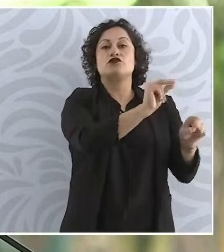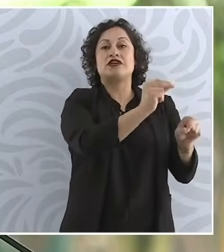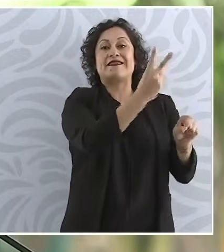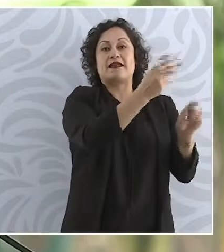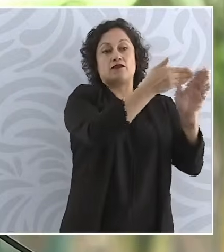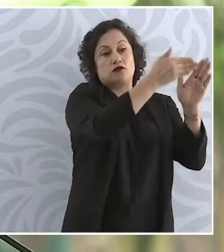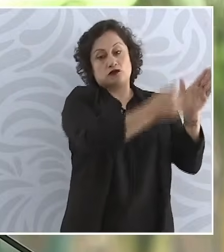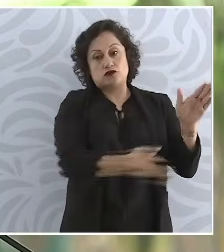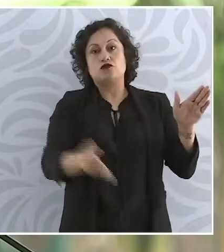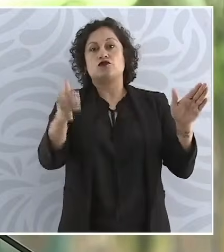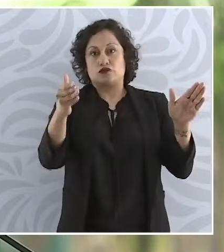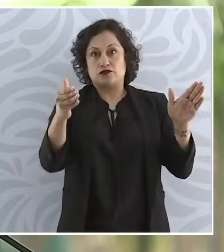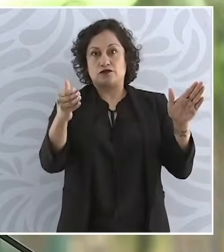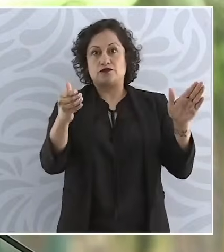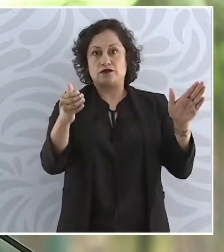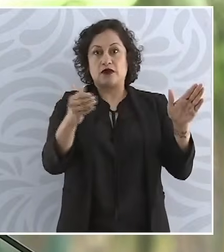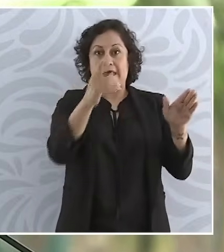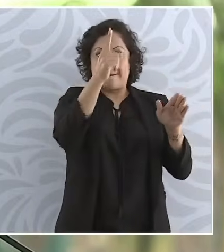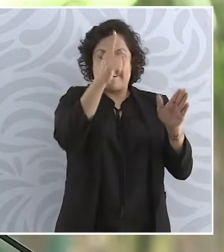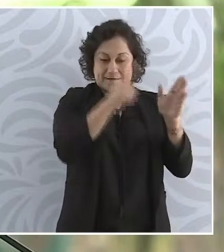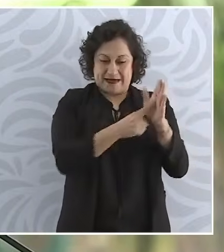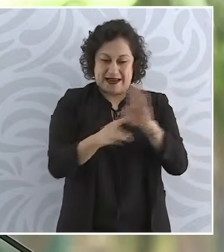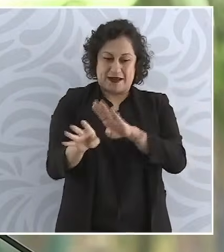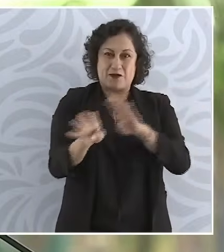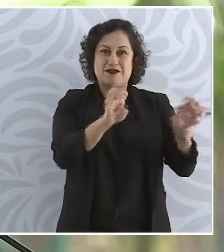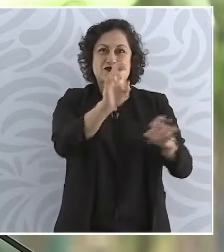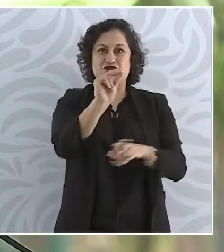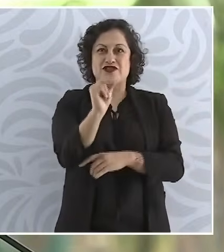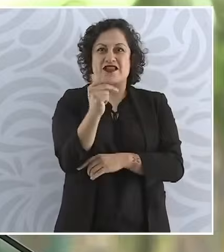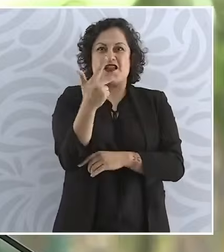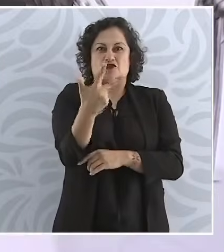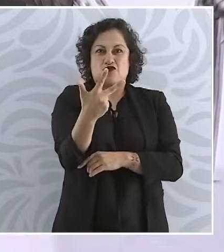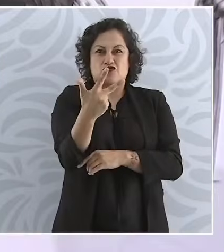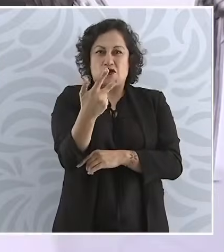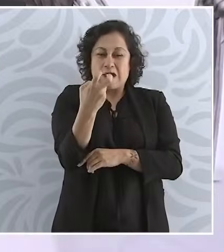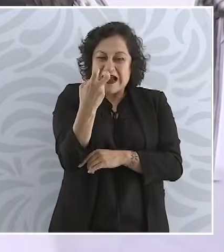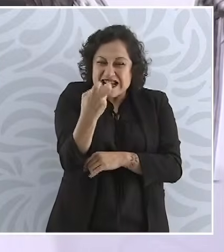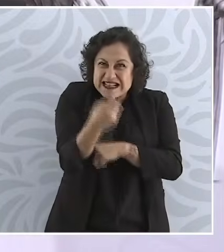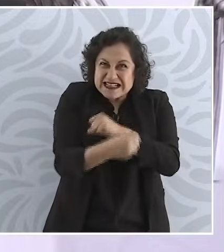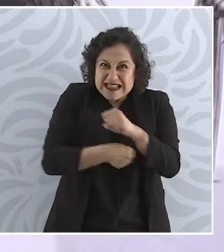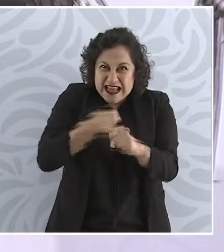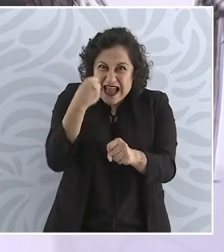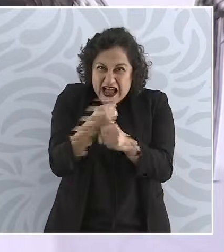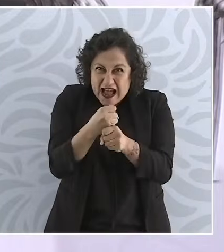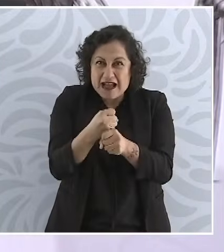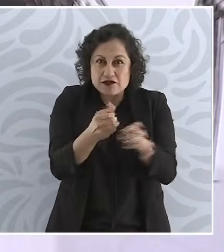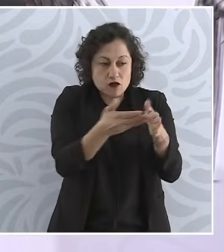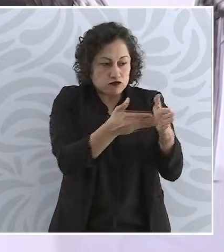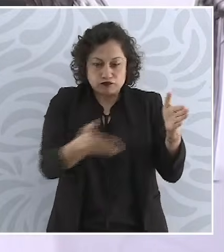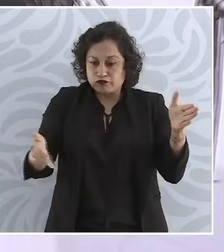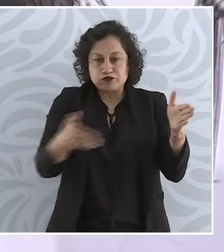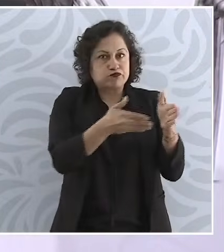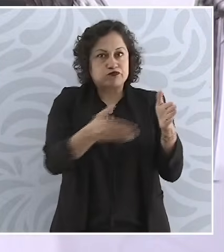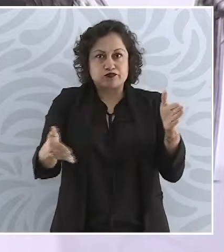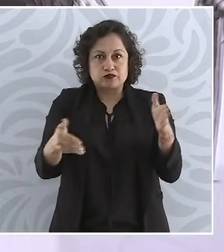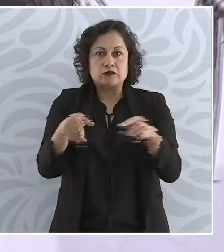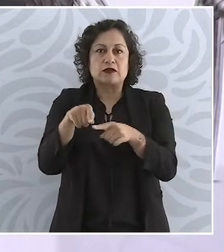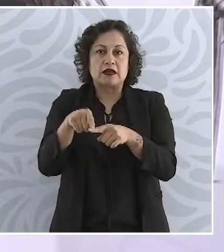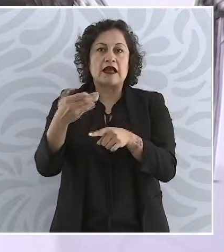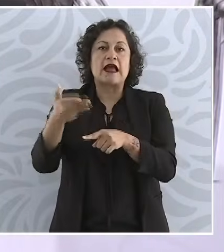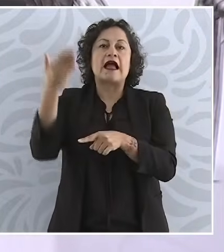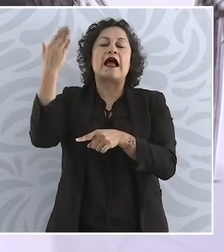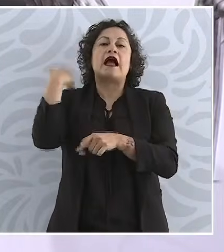1988 año en el que debería de haber sido presidente el ingeniero cuautemo Cárdenas